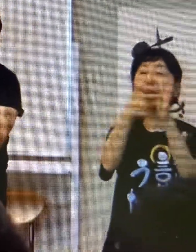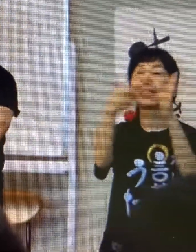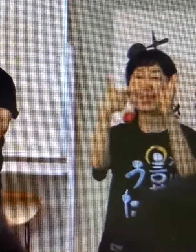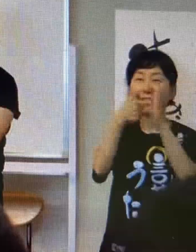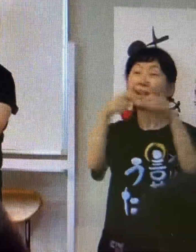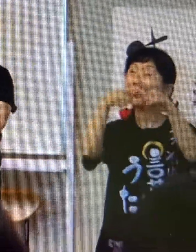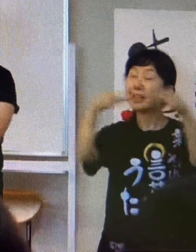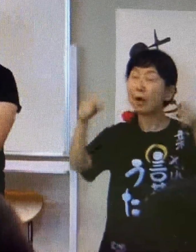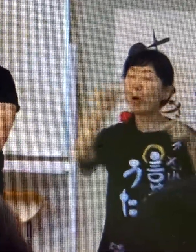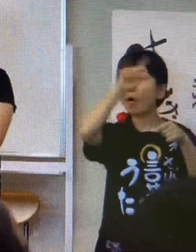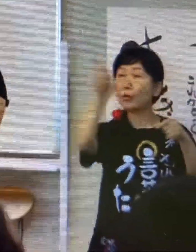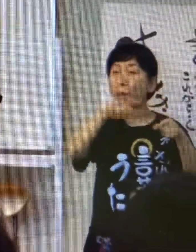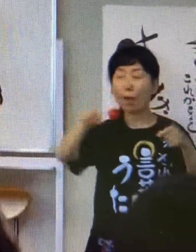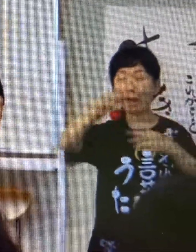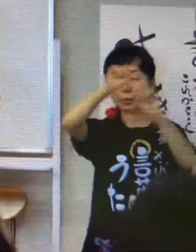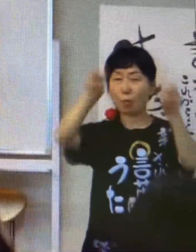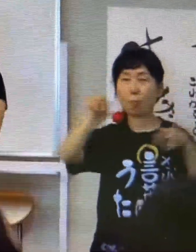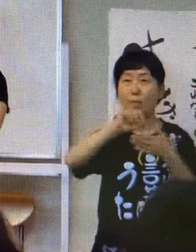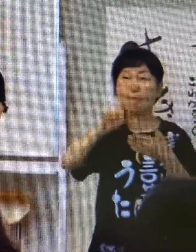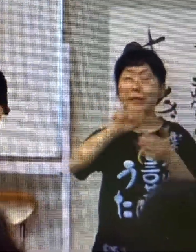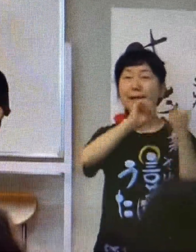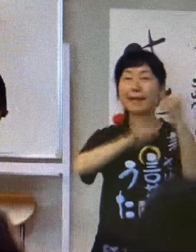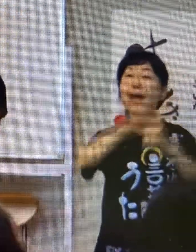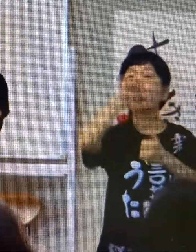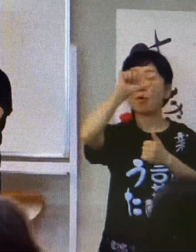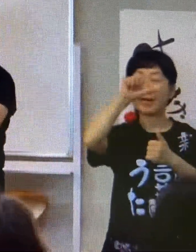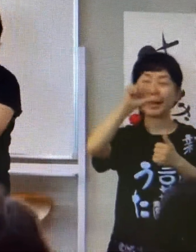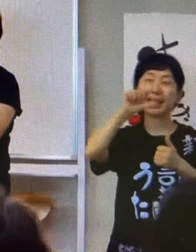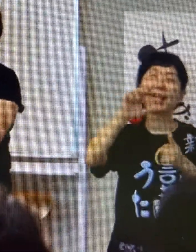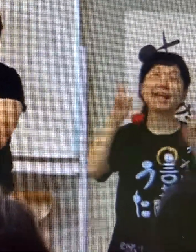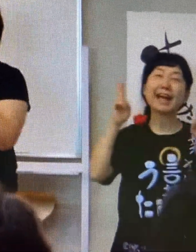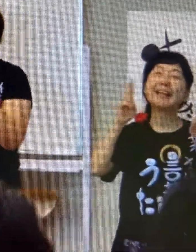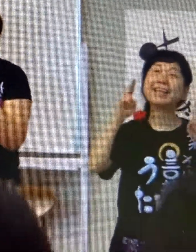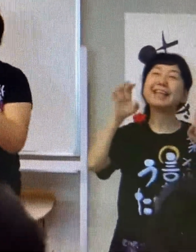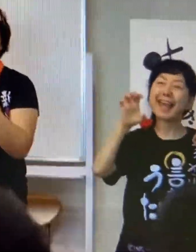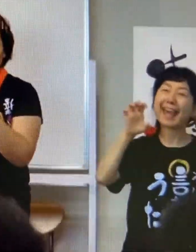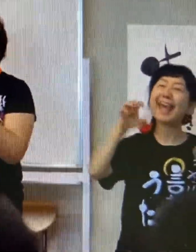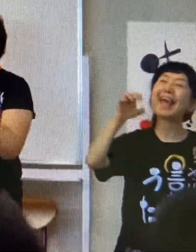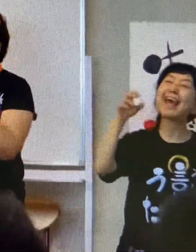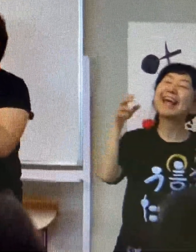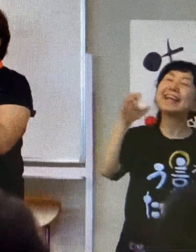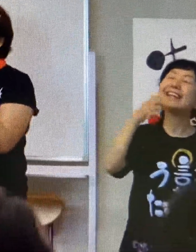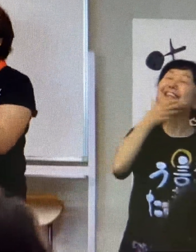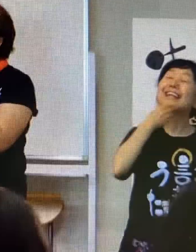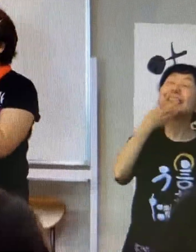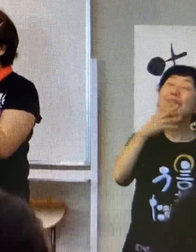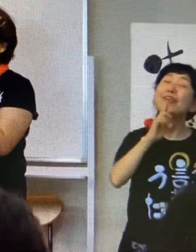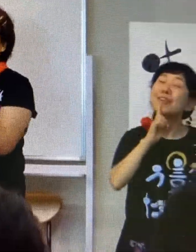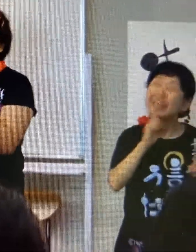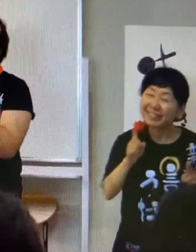日本己書道場 五期 道場師範の蟹江幸世と申します 今日は貴重なお時間をいただきました